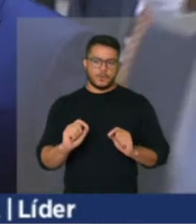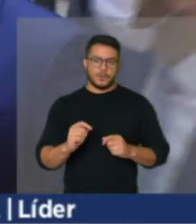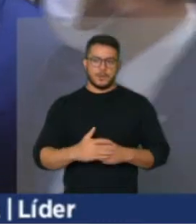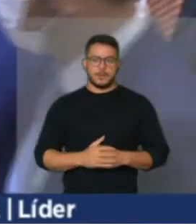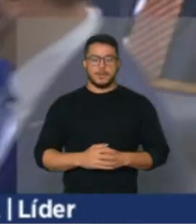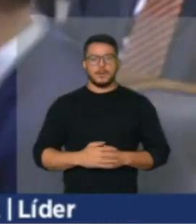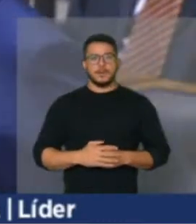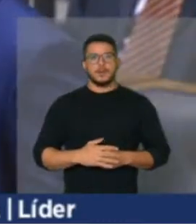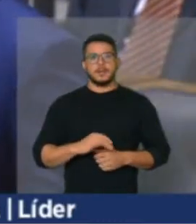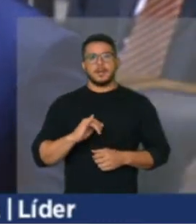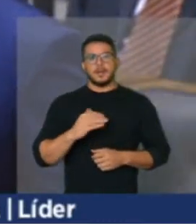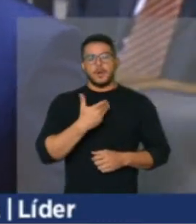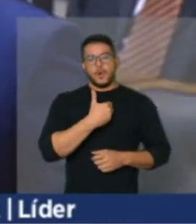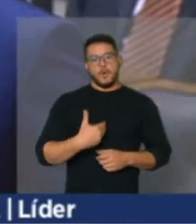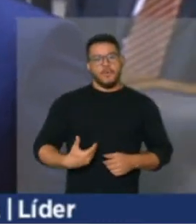PIOS, EU SEMPRE E O NOSSO MANDATO SEMPRE ESTARÁAO LADO